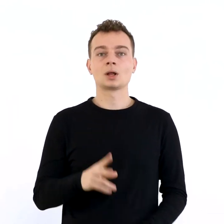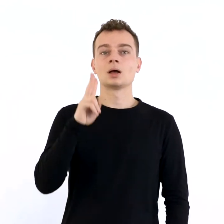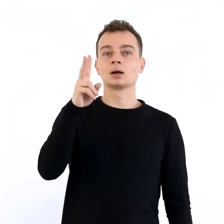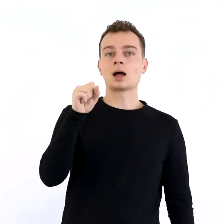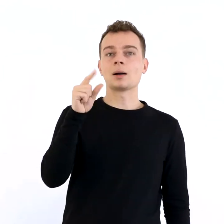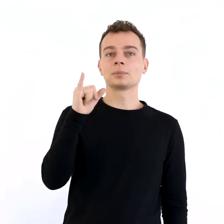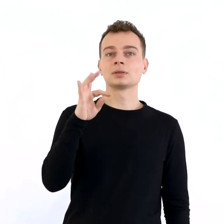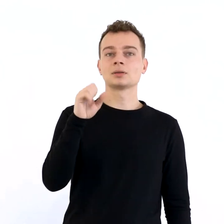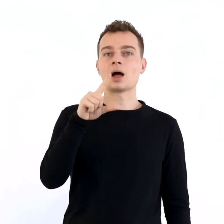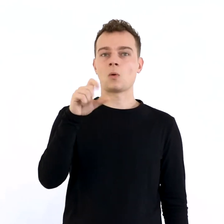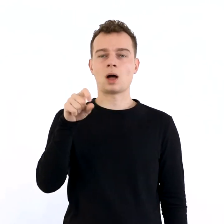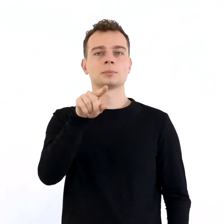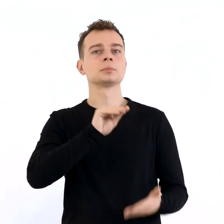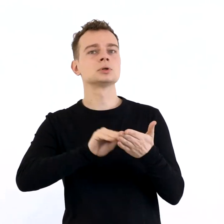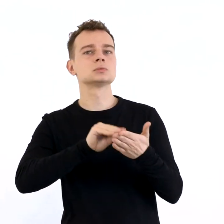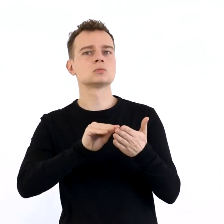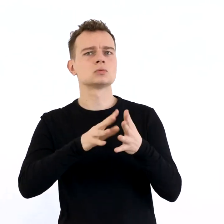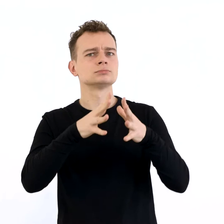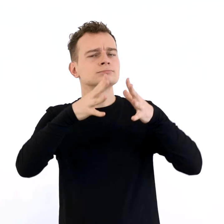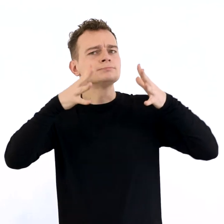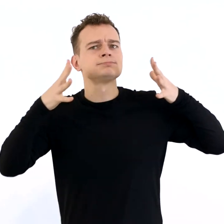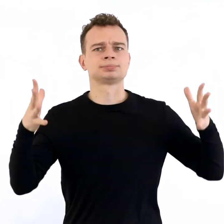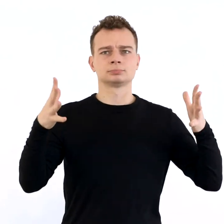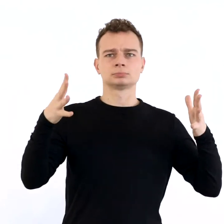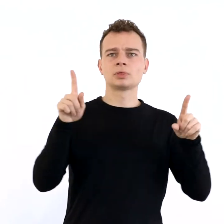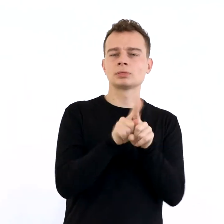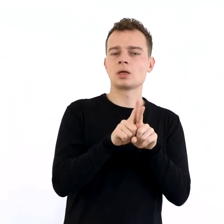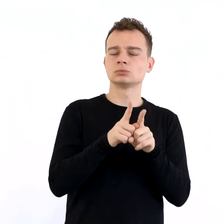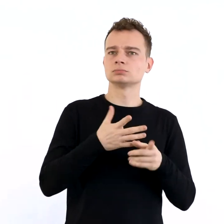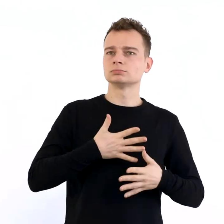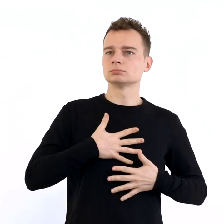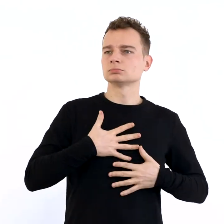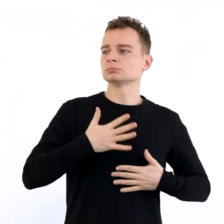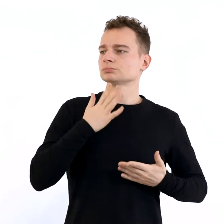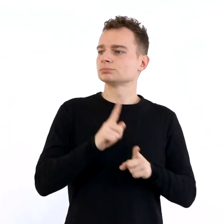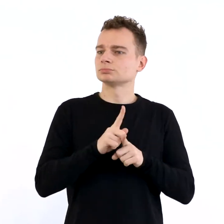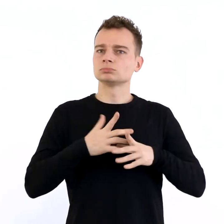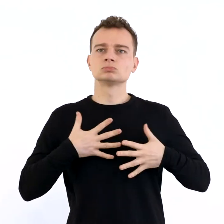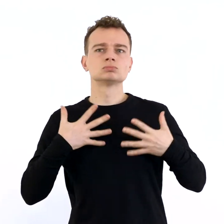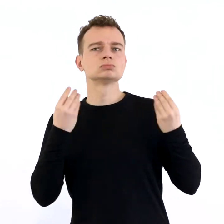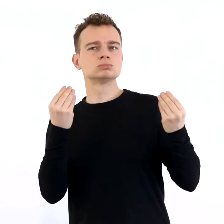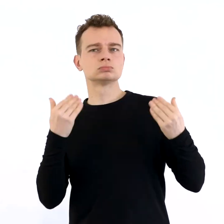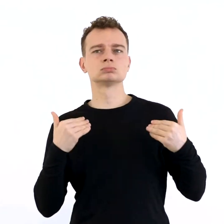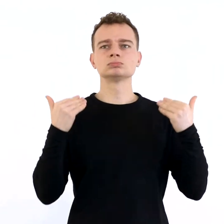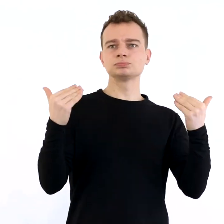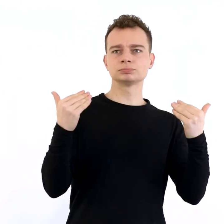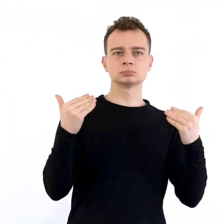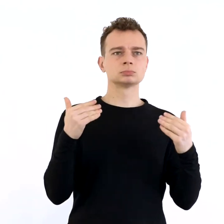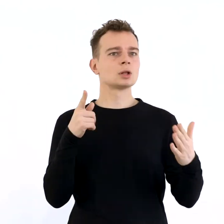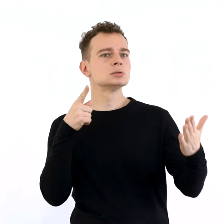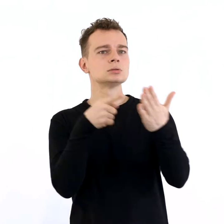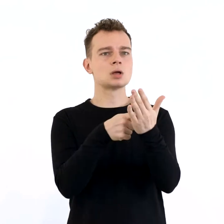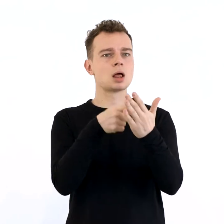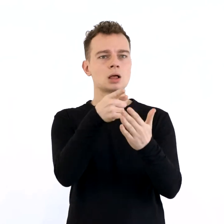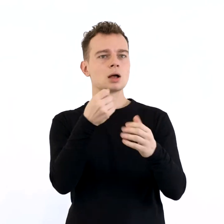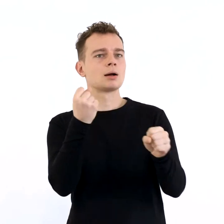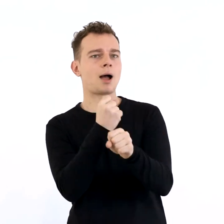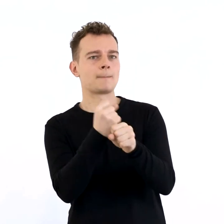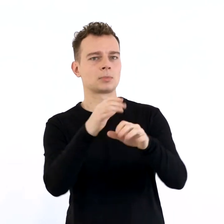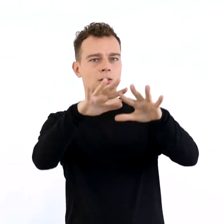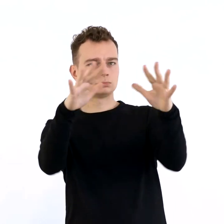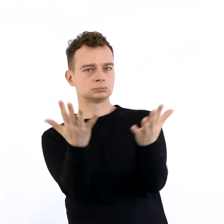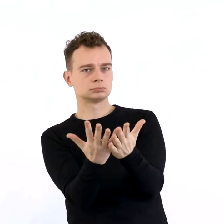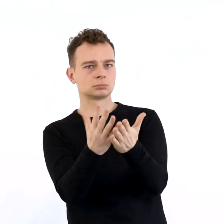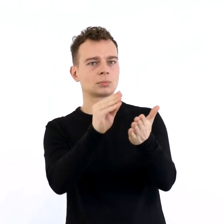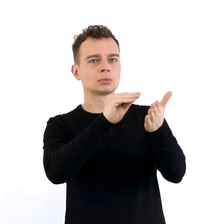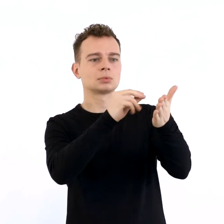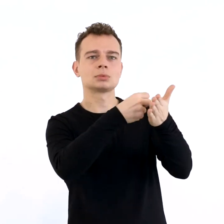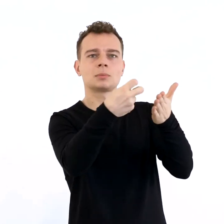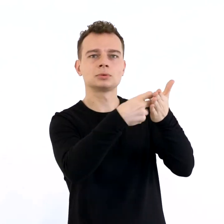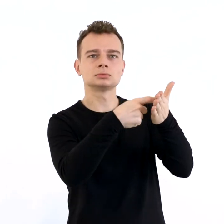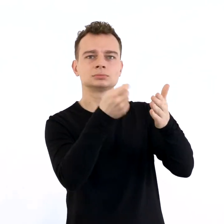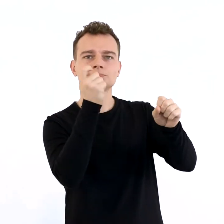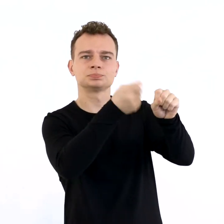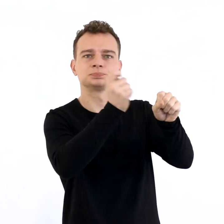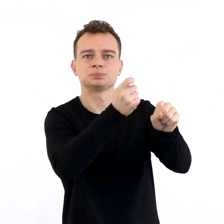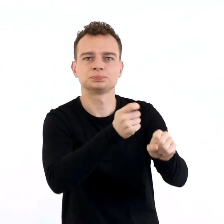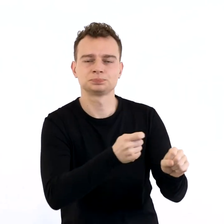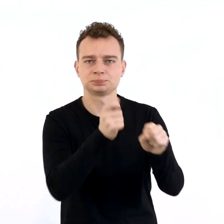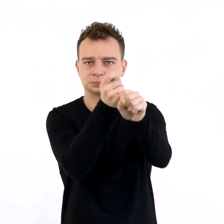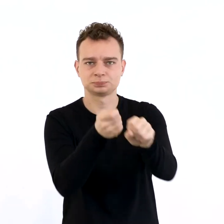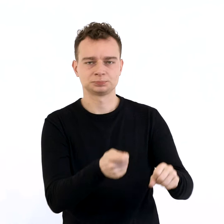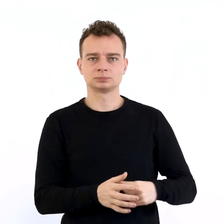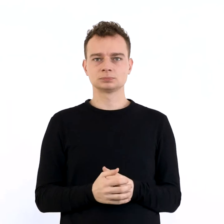Kapitała jest pismem monumentalnym i majestatycznym, przeznaczonym do kucia napisów w kamieniu.